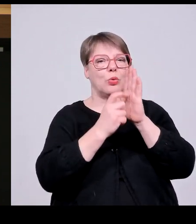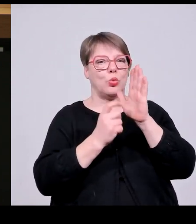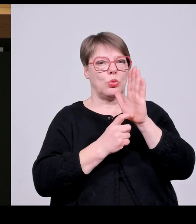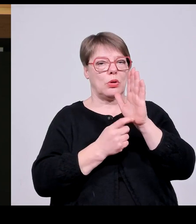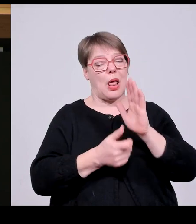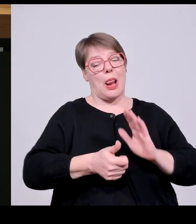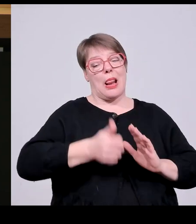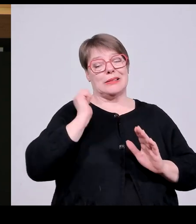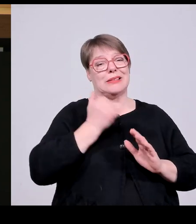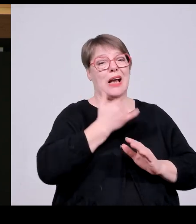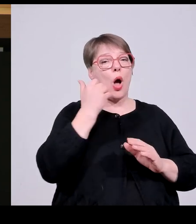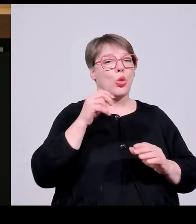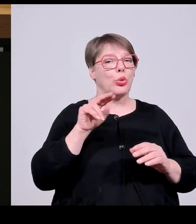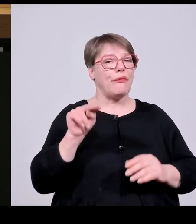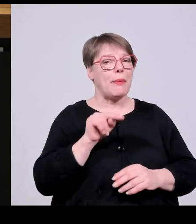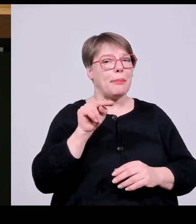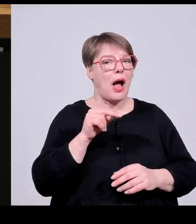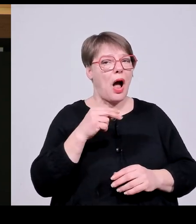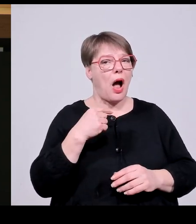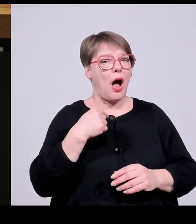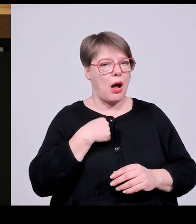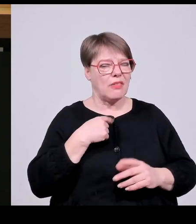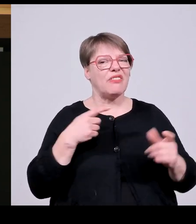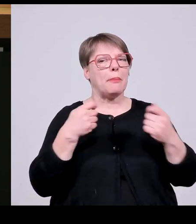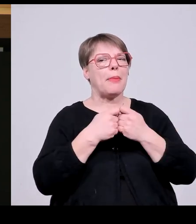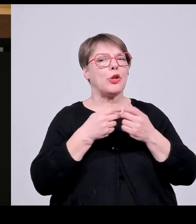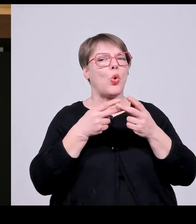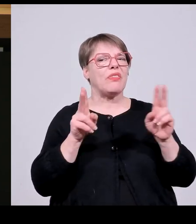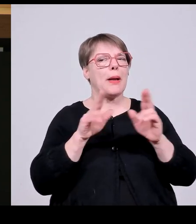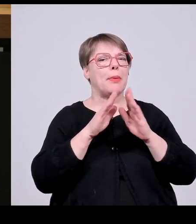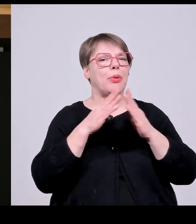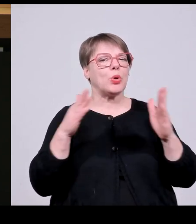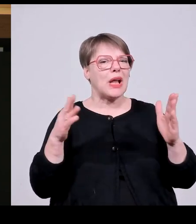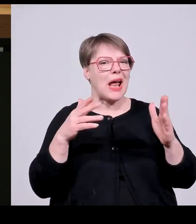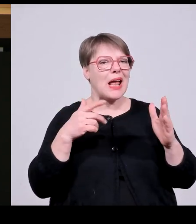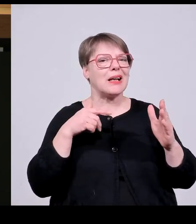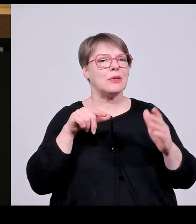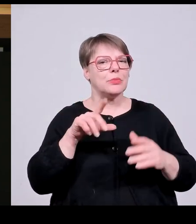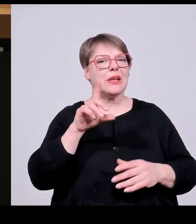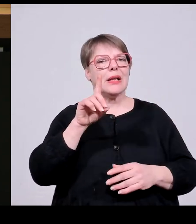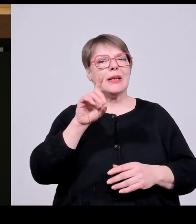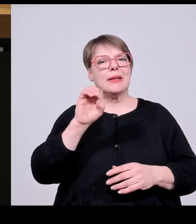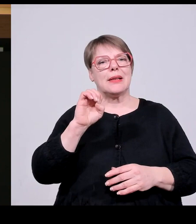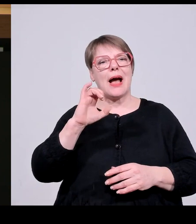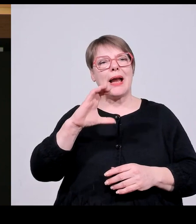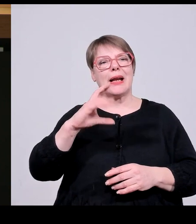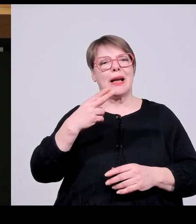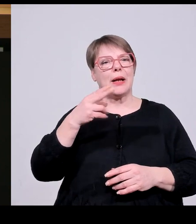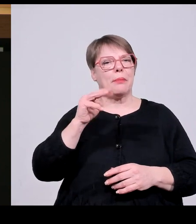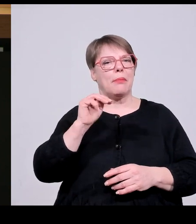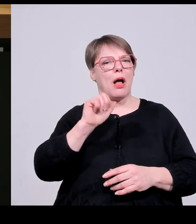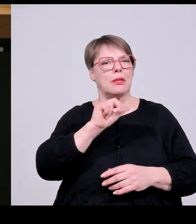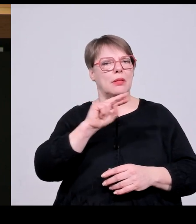Diese Bibliothek ist sozialer Ort, ist Ort der Bildung und Kreativität ist Ort für alle Generationen und alle